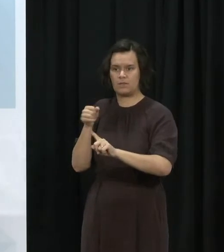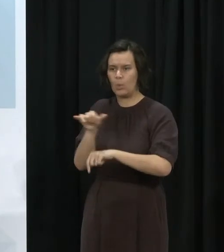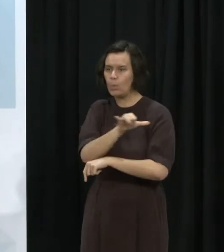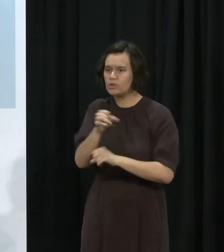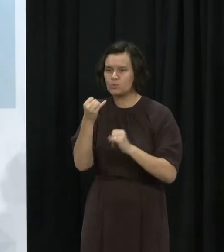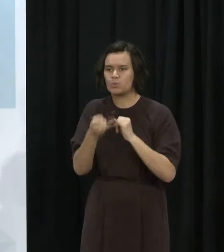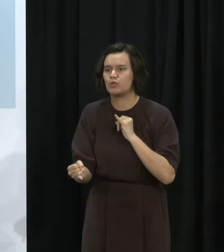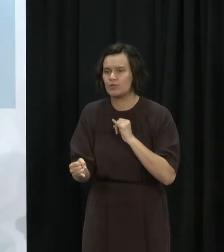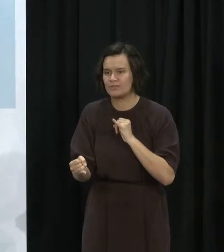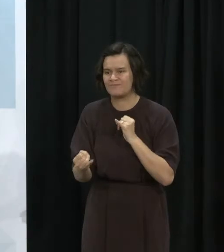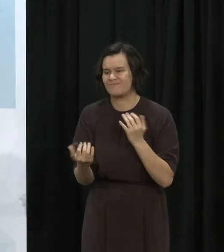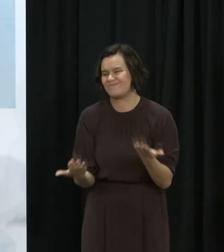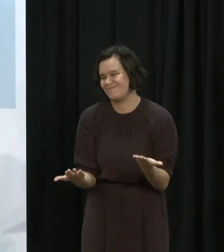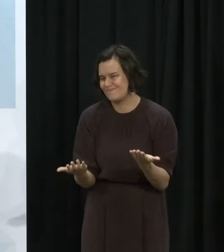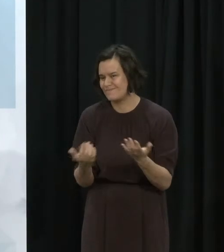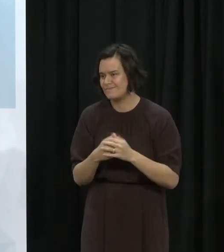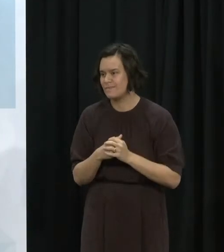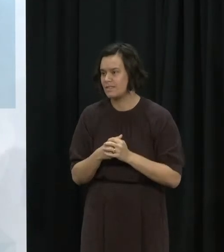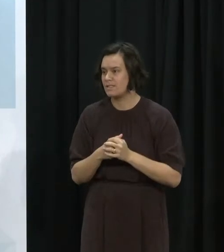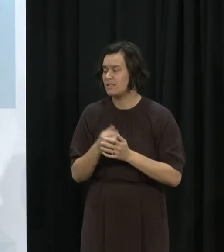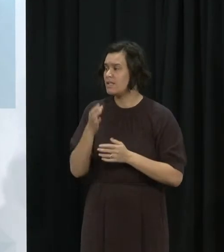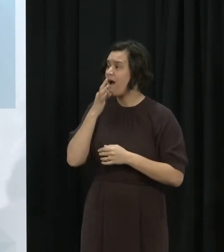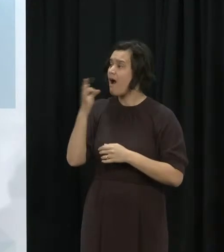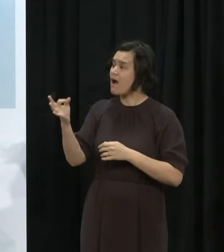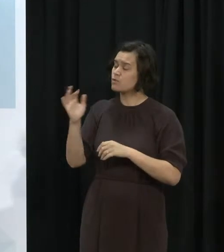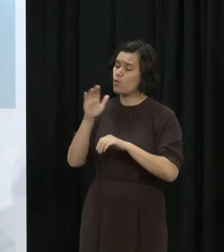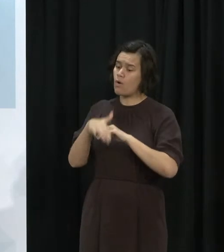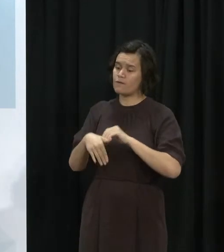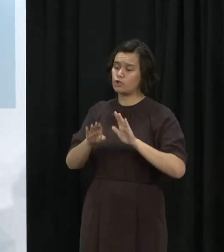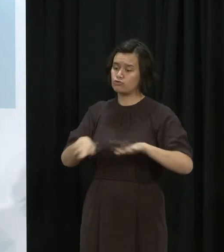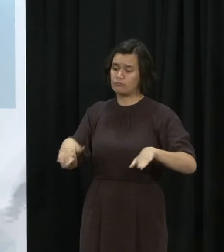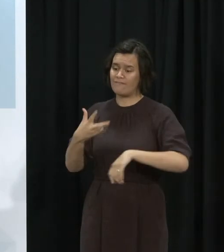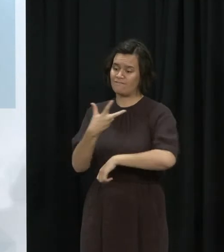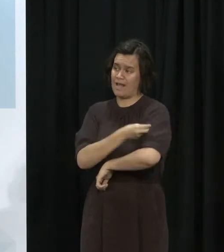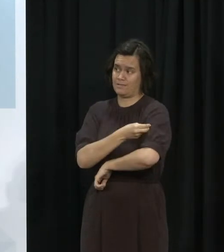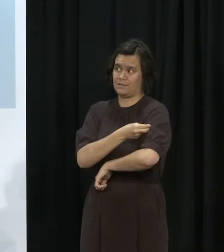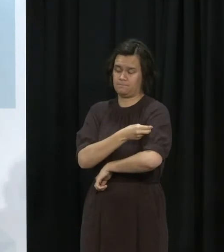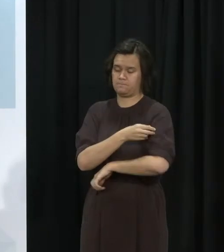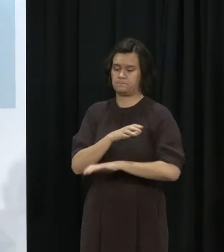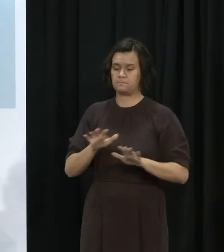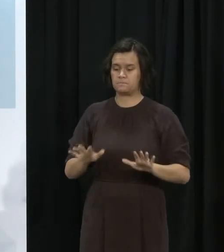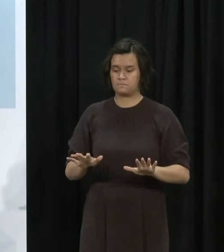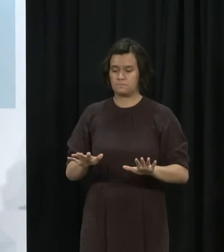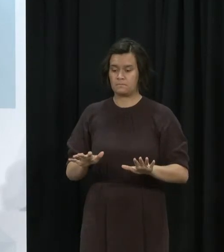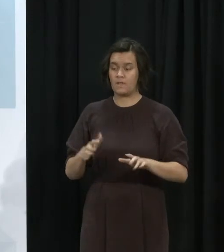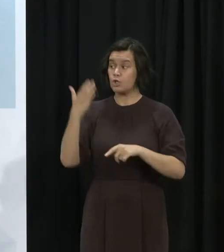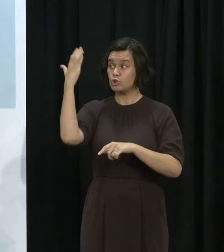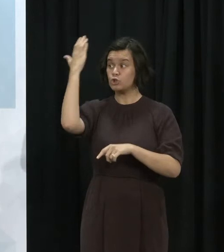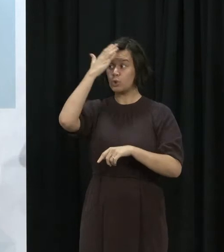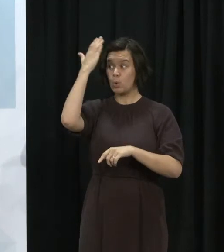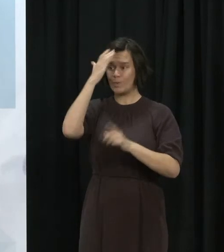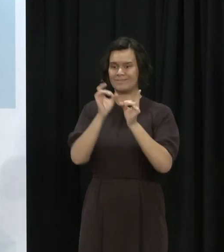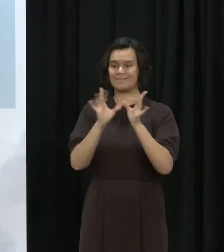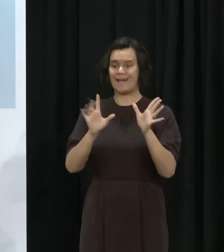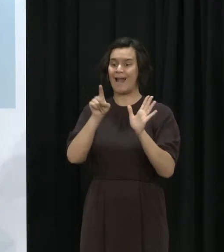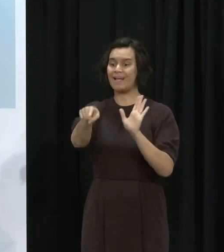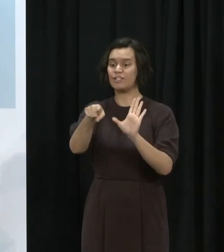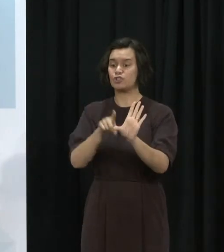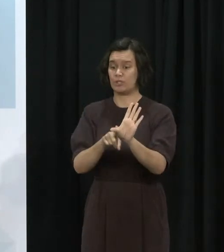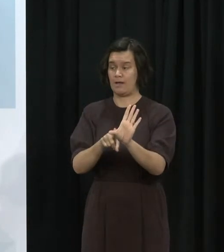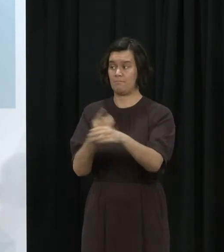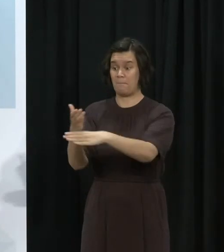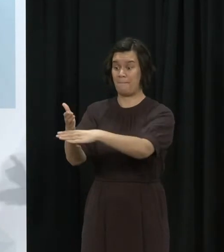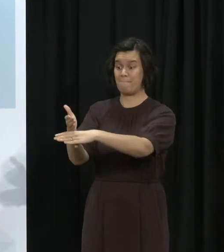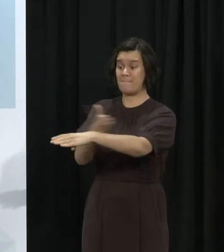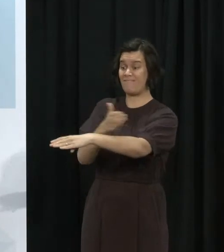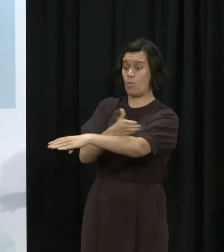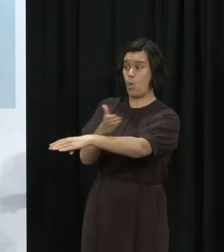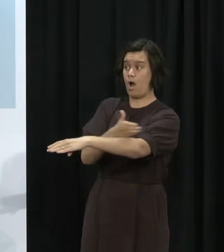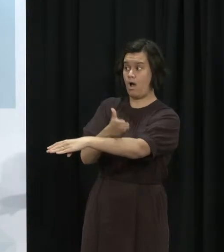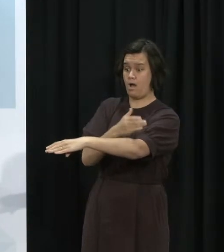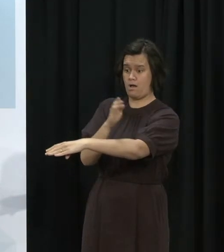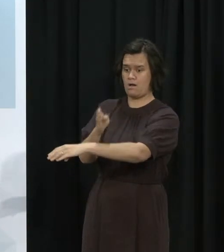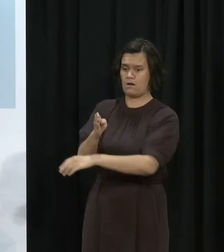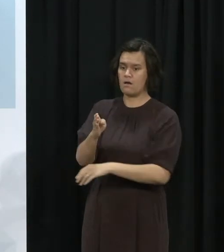iho katahi ka kati te taumata